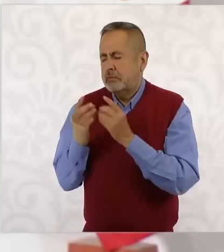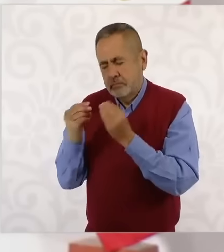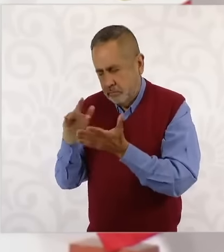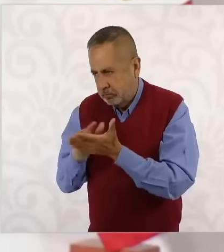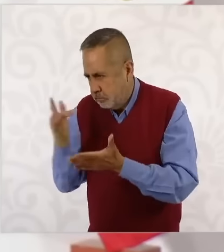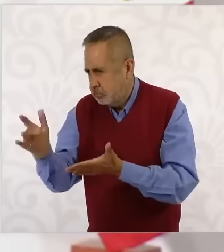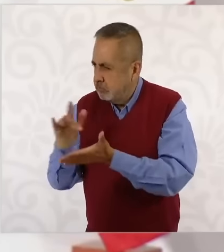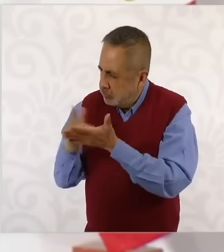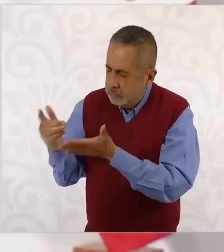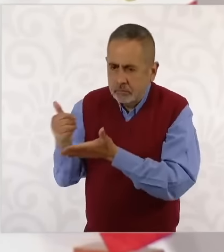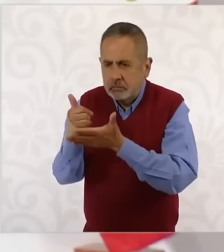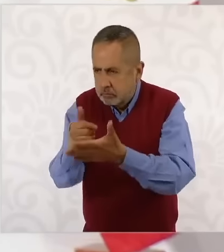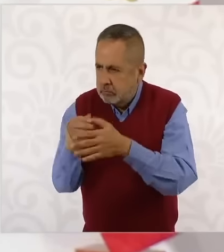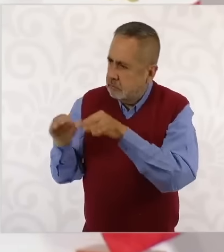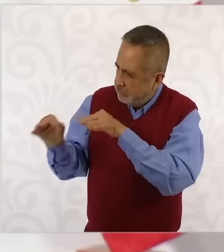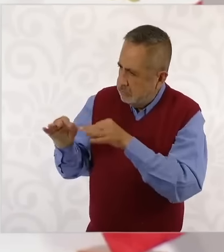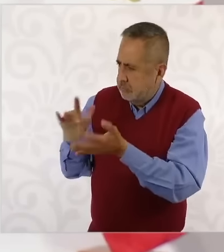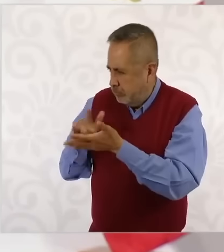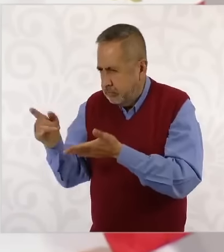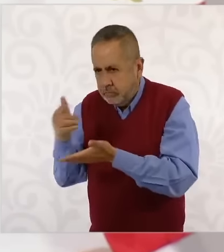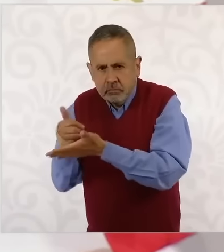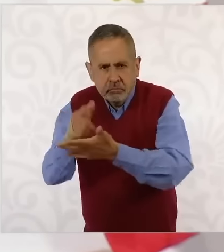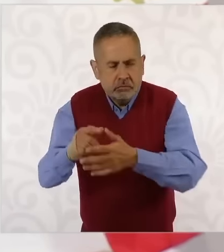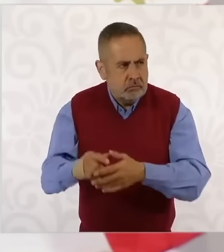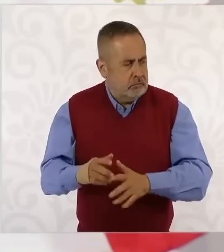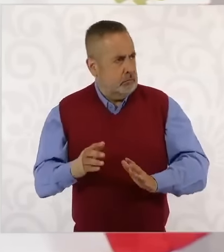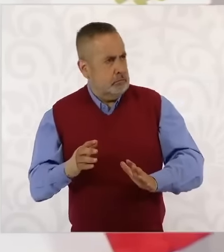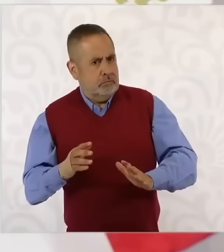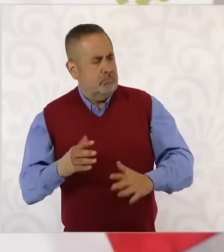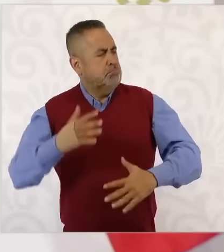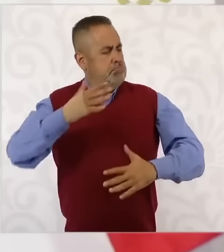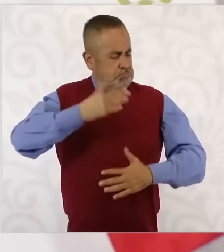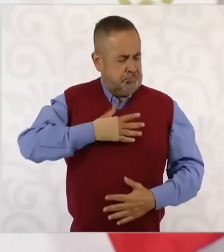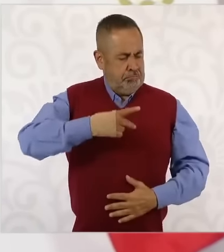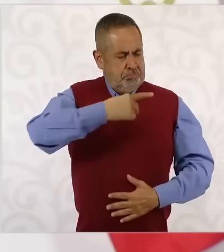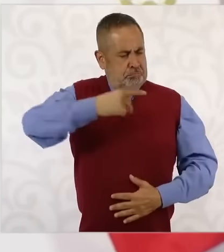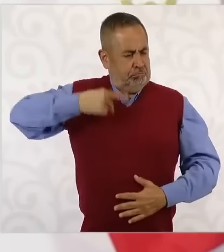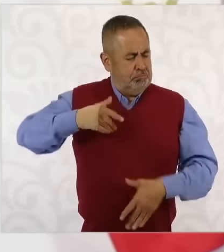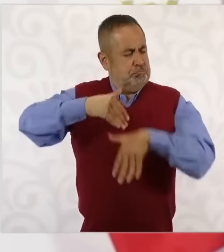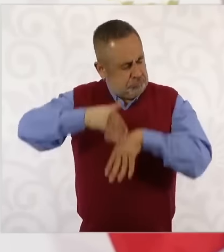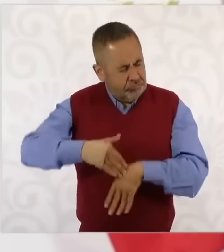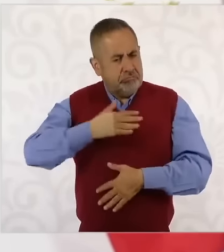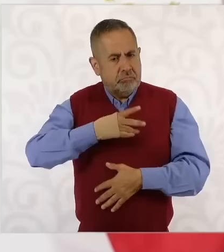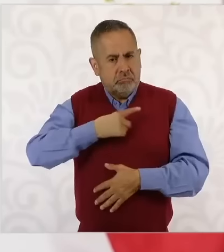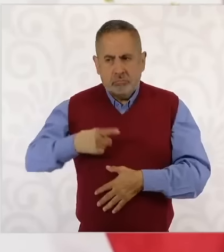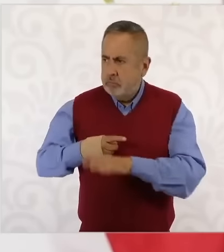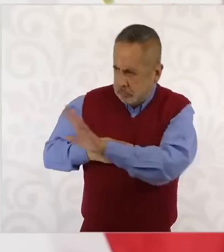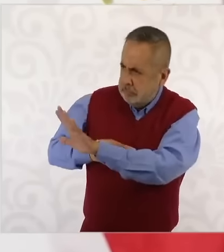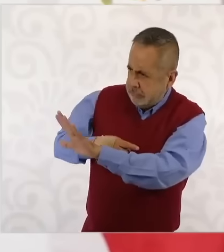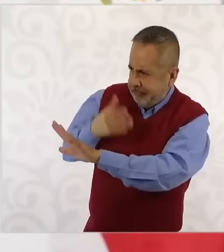gracias por su trabajo. Y me dijo, "Es nuestro deber." Y le dije, "No, no solo es su deber,